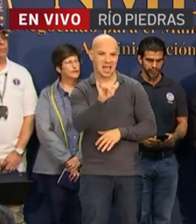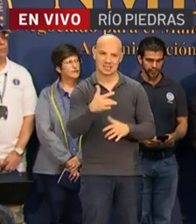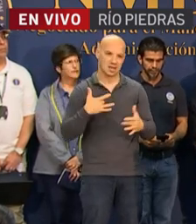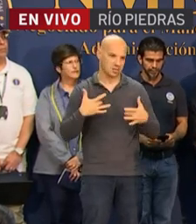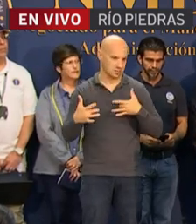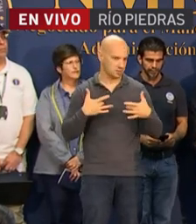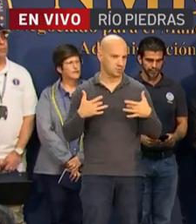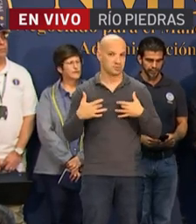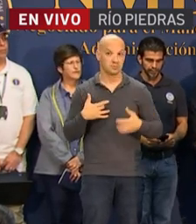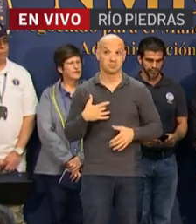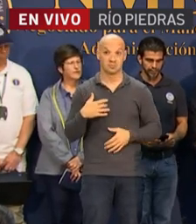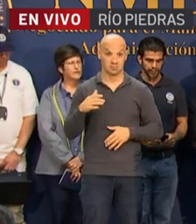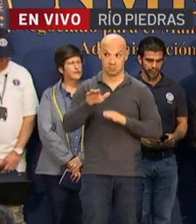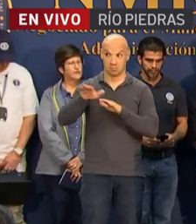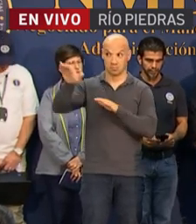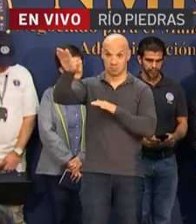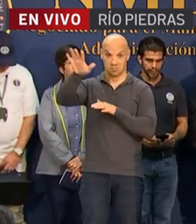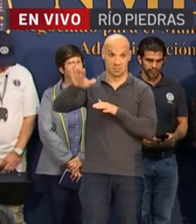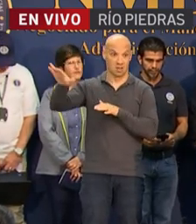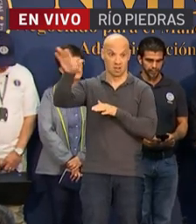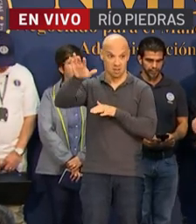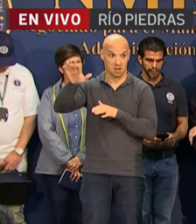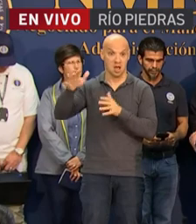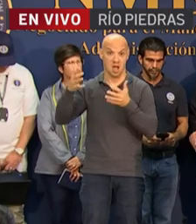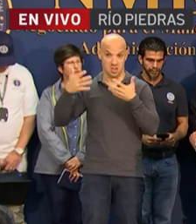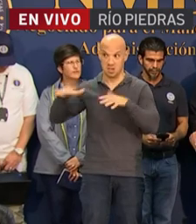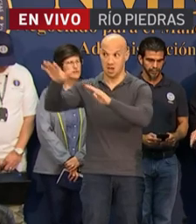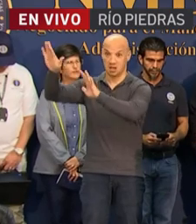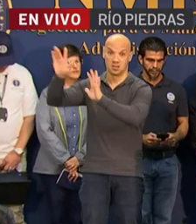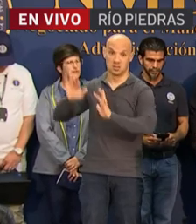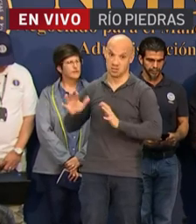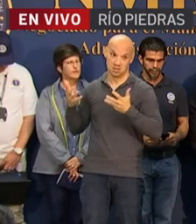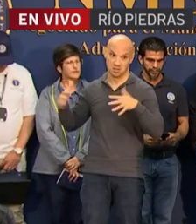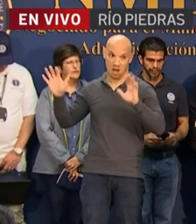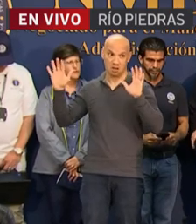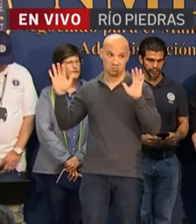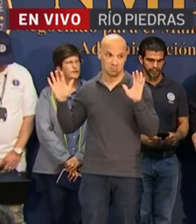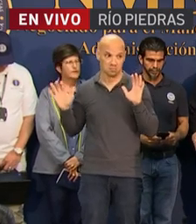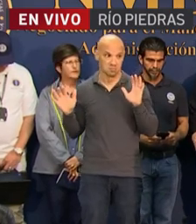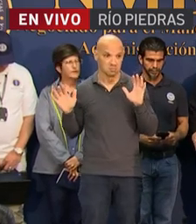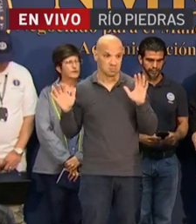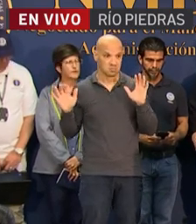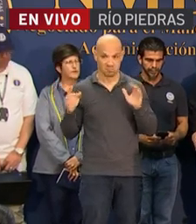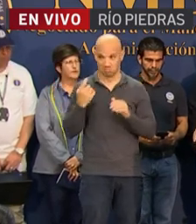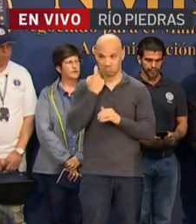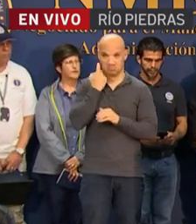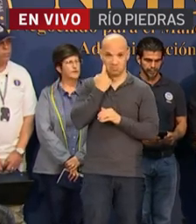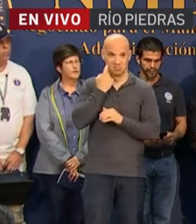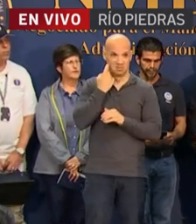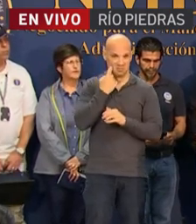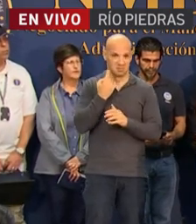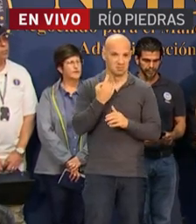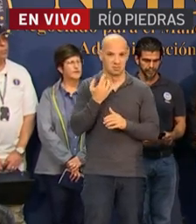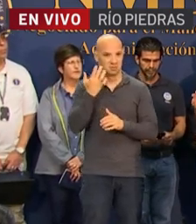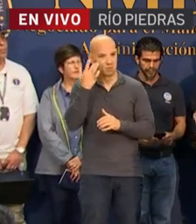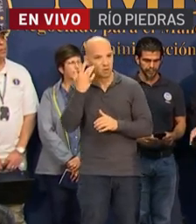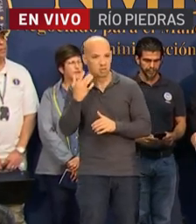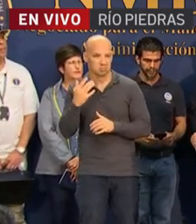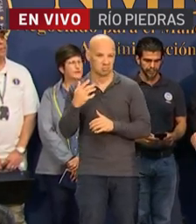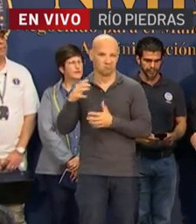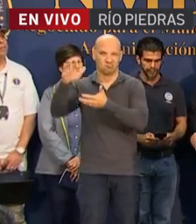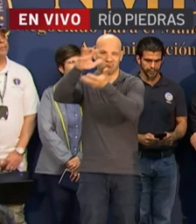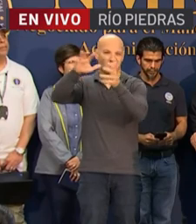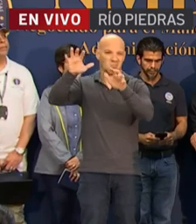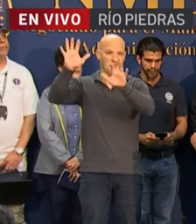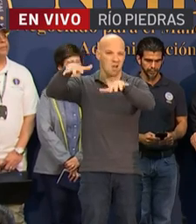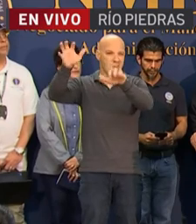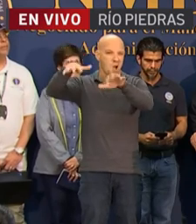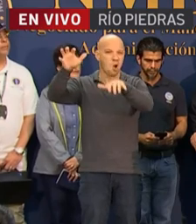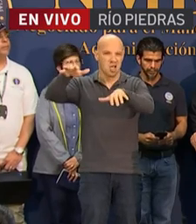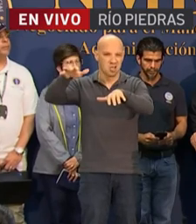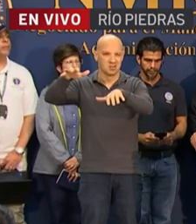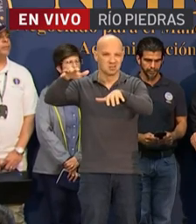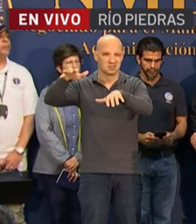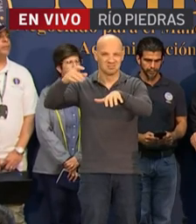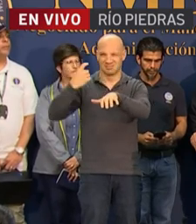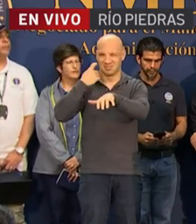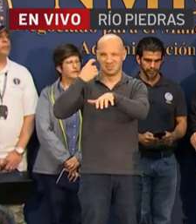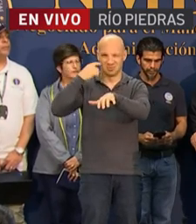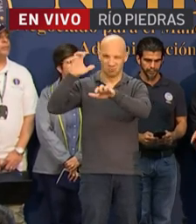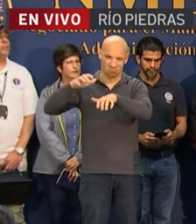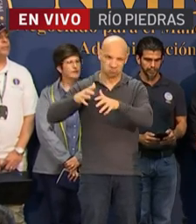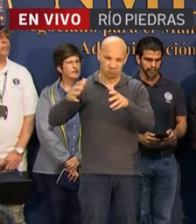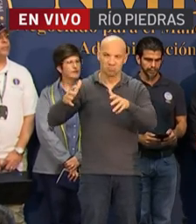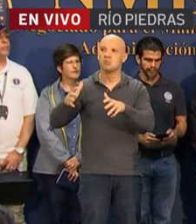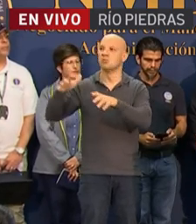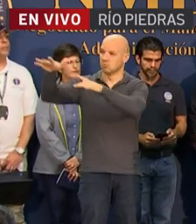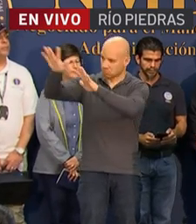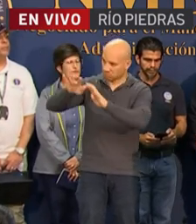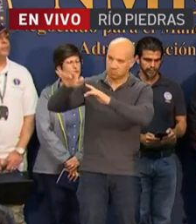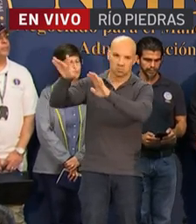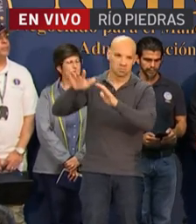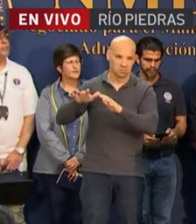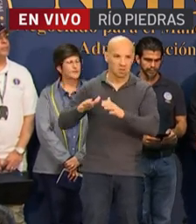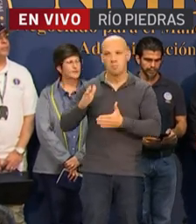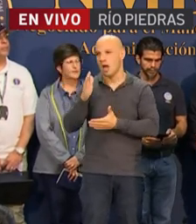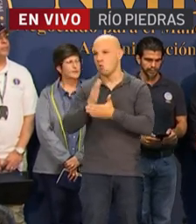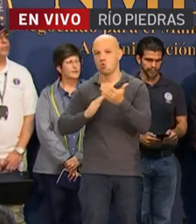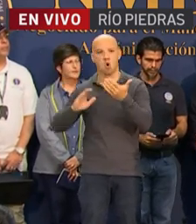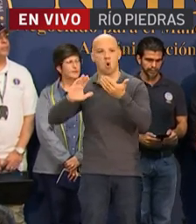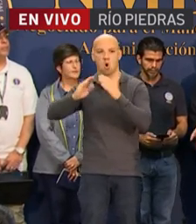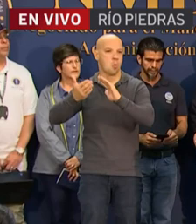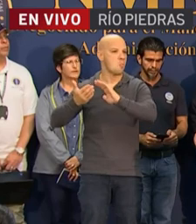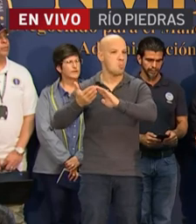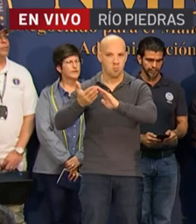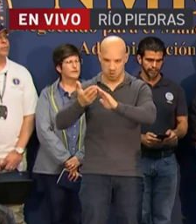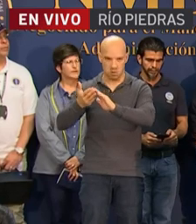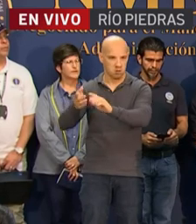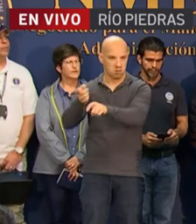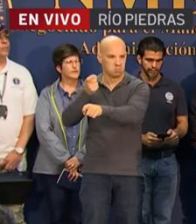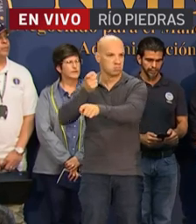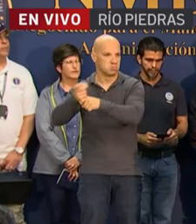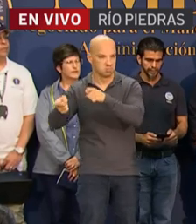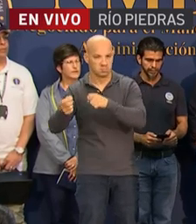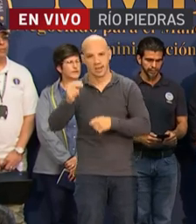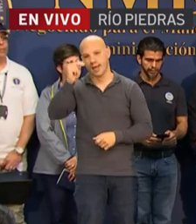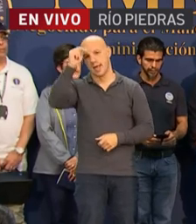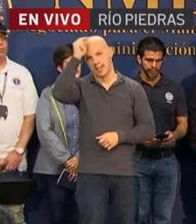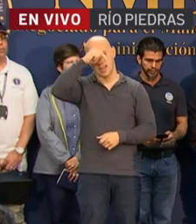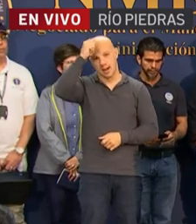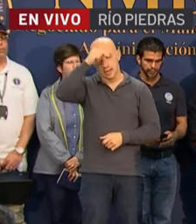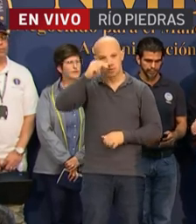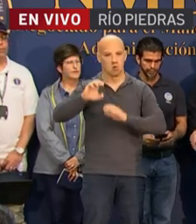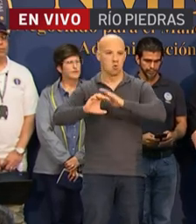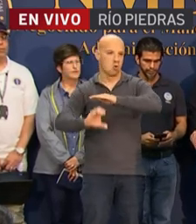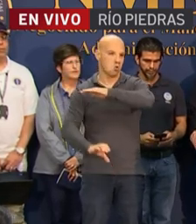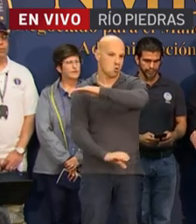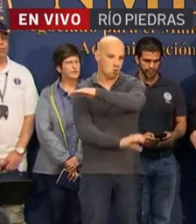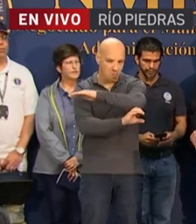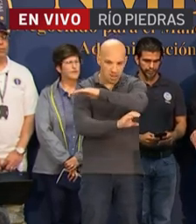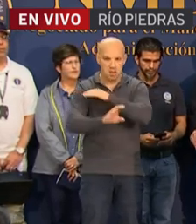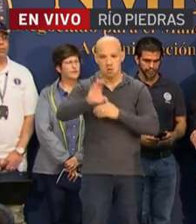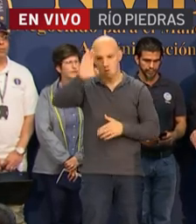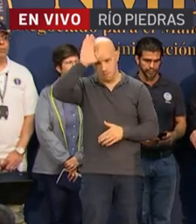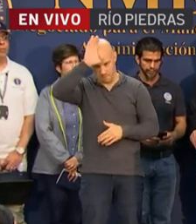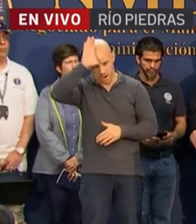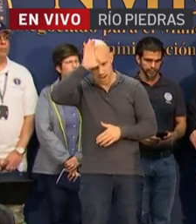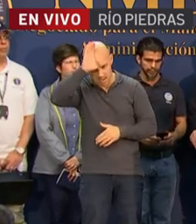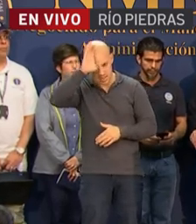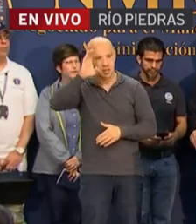PORQUE HAY LÍNEAS ELECTRICIDAD.